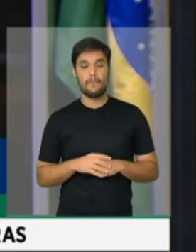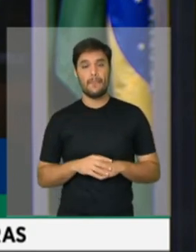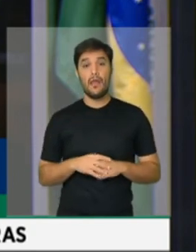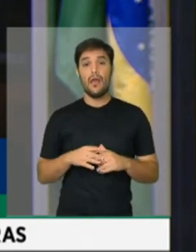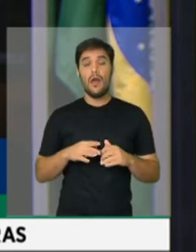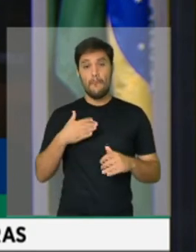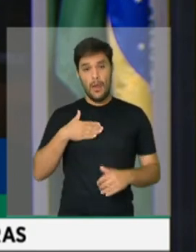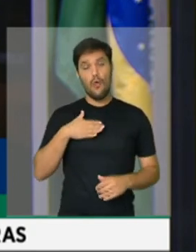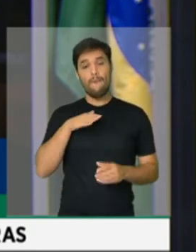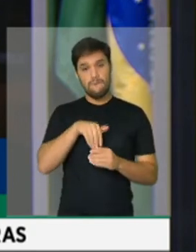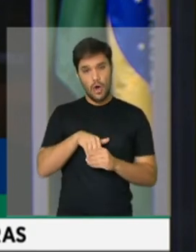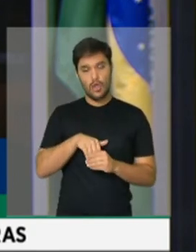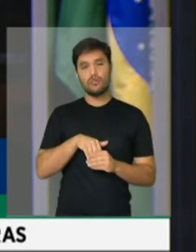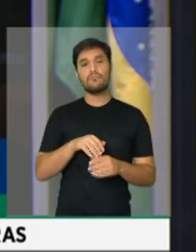DE... PRIORIZANDO A O RECURSO DE PROGRAMA CASA VERDE E